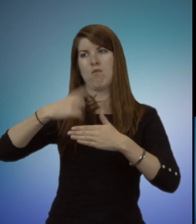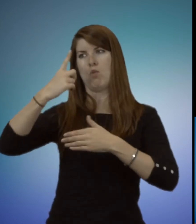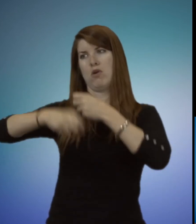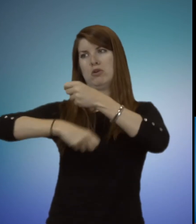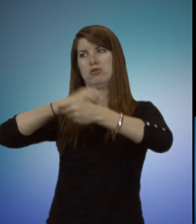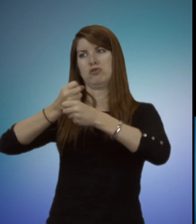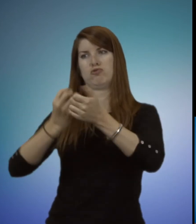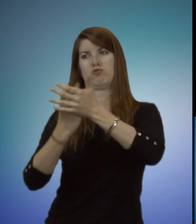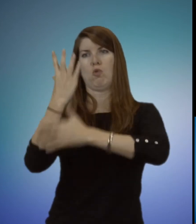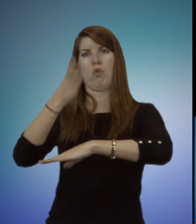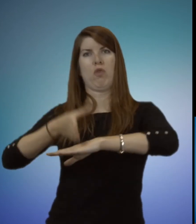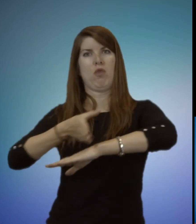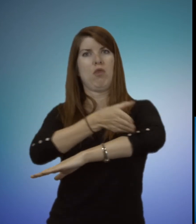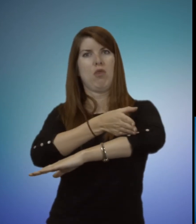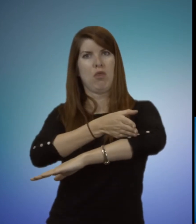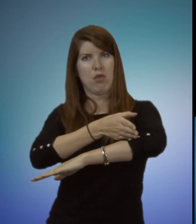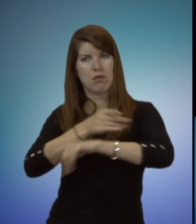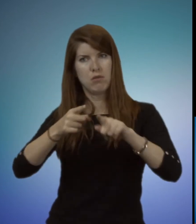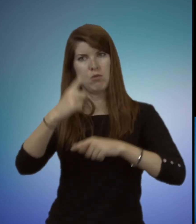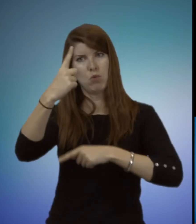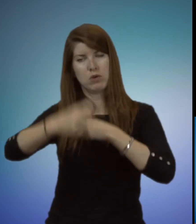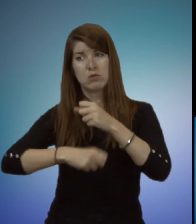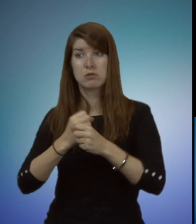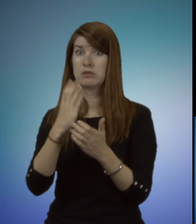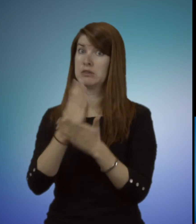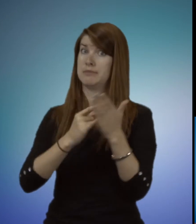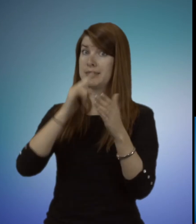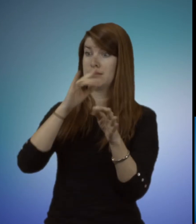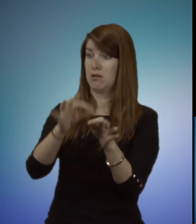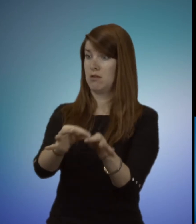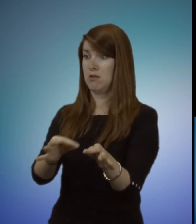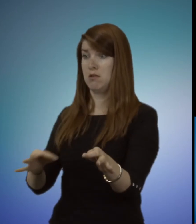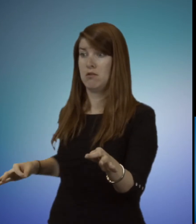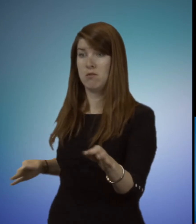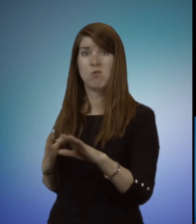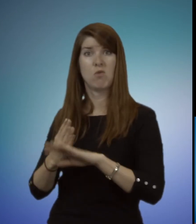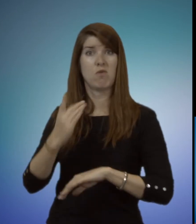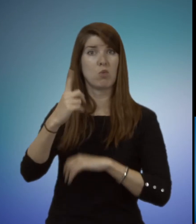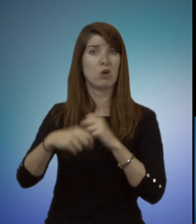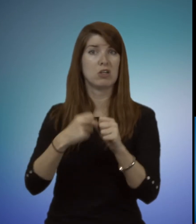de un año. Algunos niños requieren más de un año, y esos niños necesitan un IEP que se haya elaborado